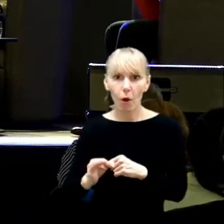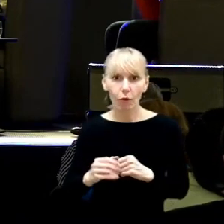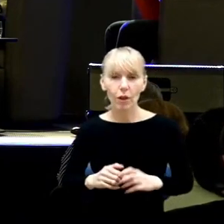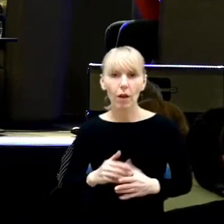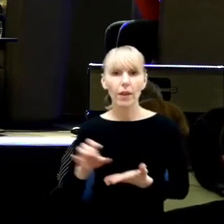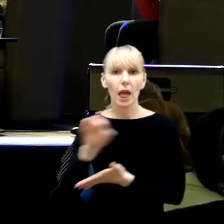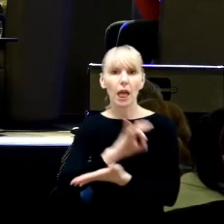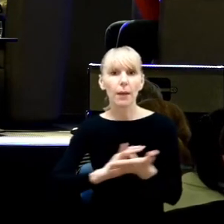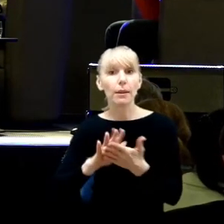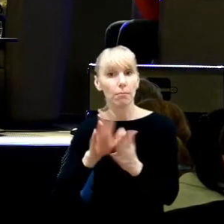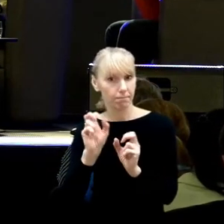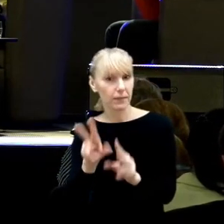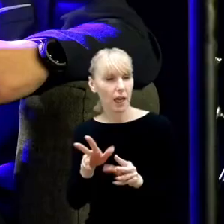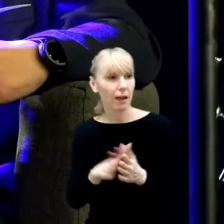ale 60% że nie.